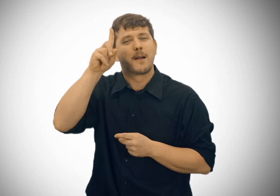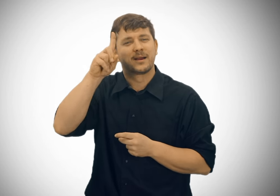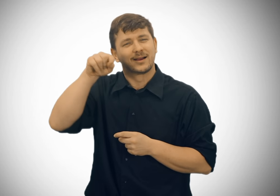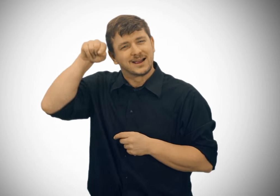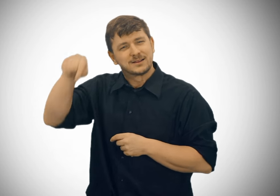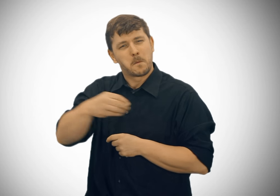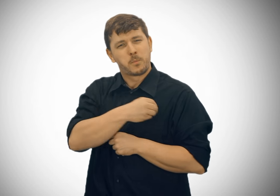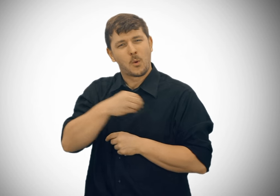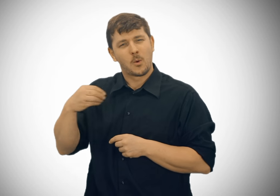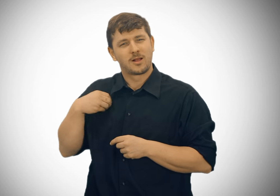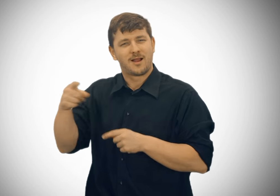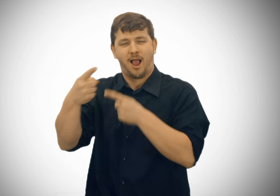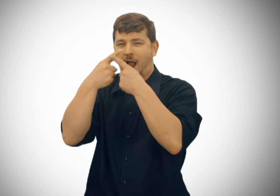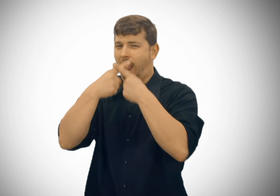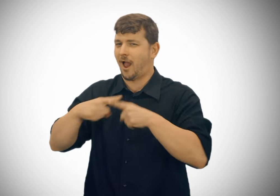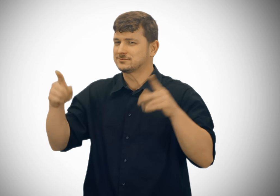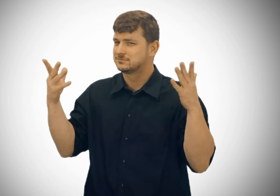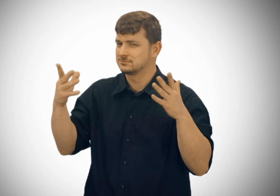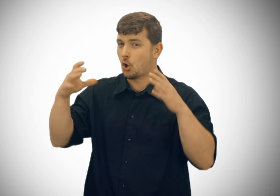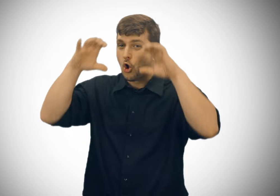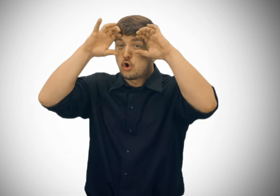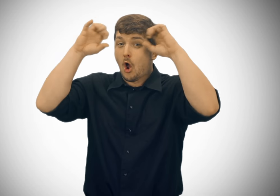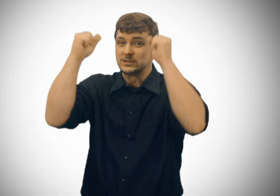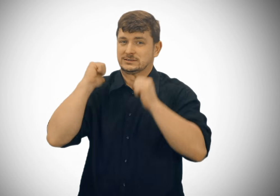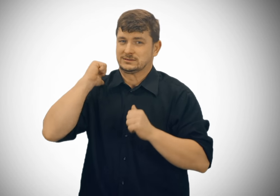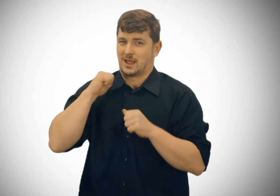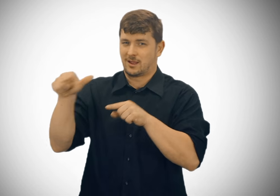Polen hat eine Ausnahme! Einen besonderen Hörnträger.